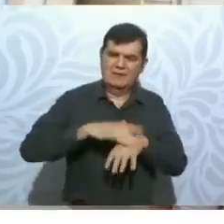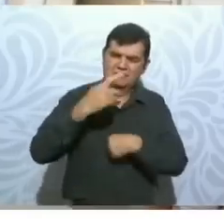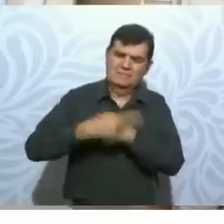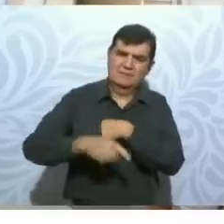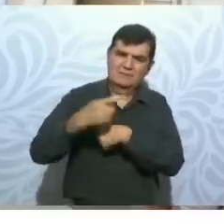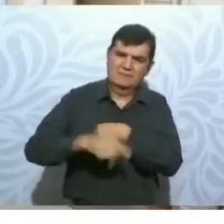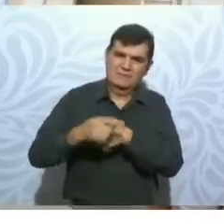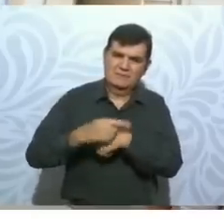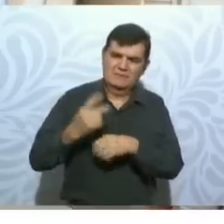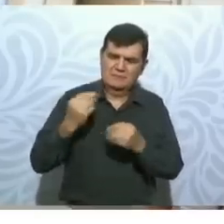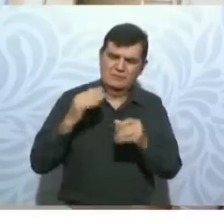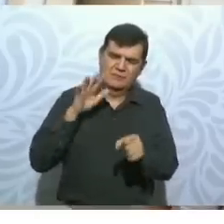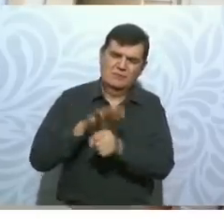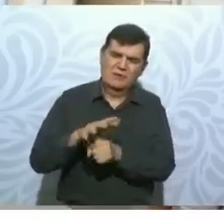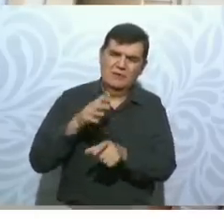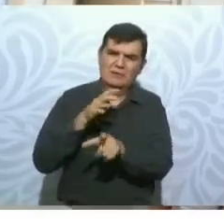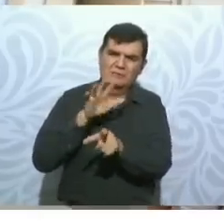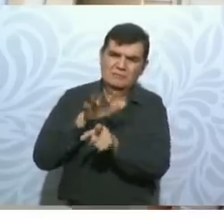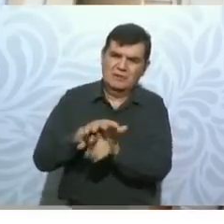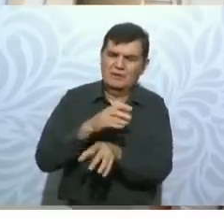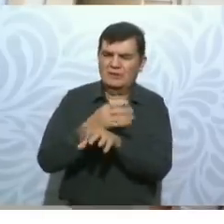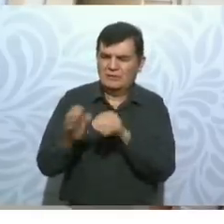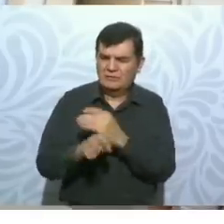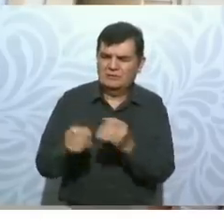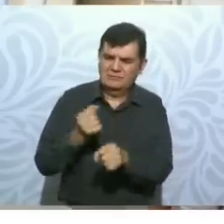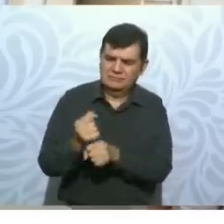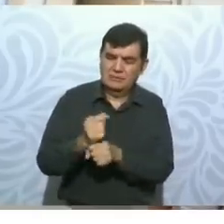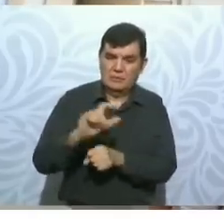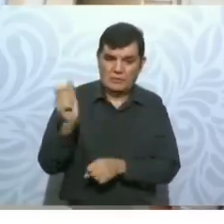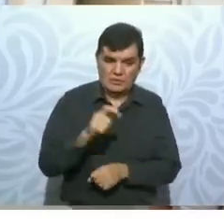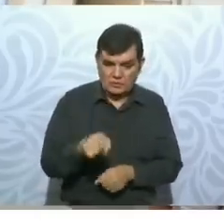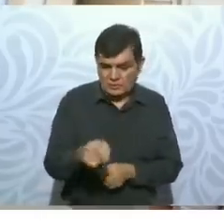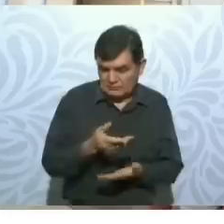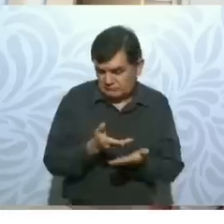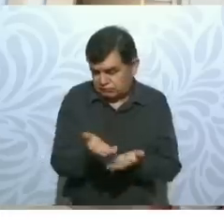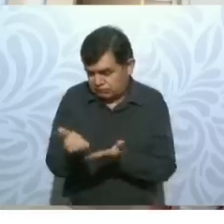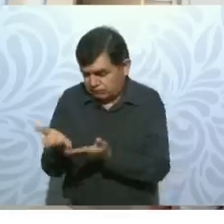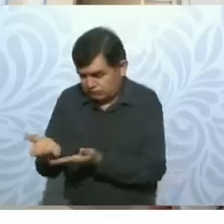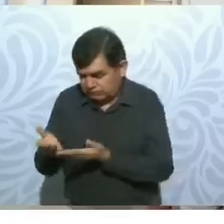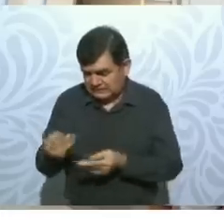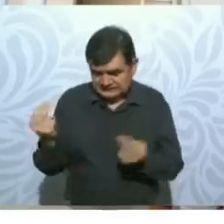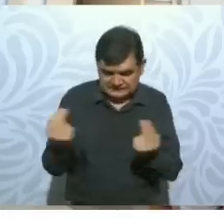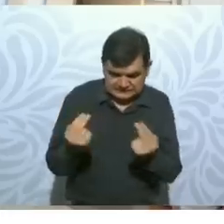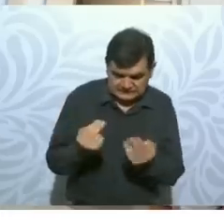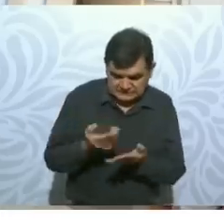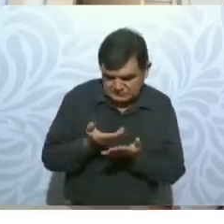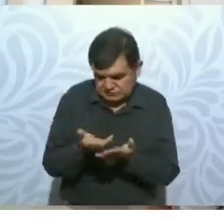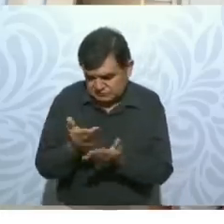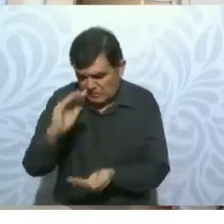delictiva si se satisfacen las necesidades de la población habrá menos razones para que los